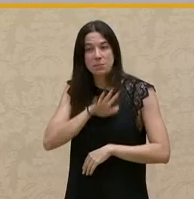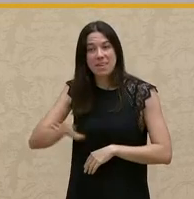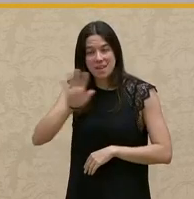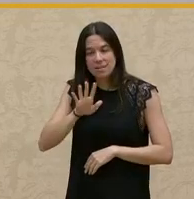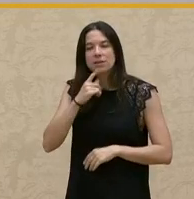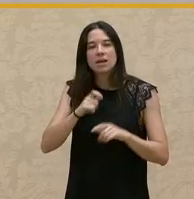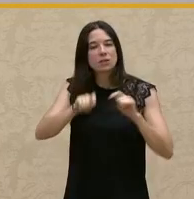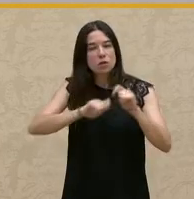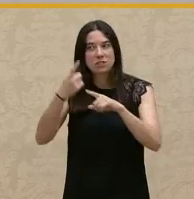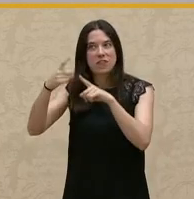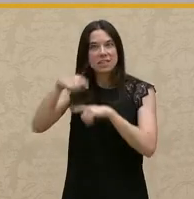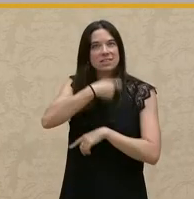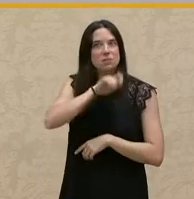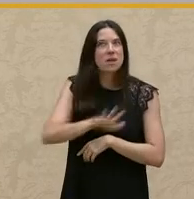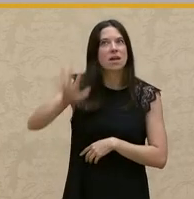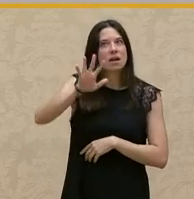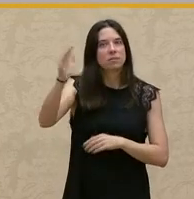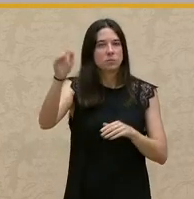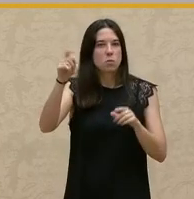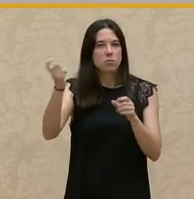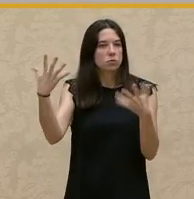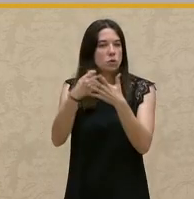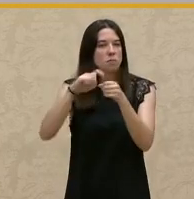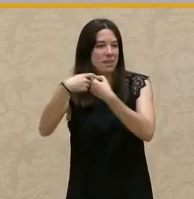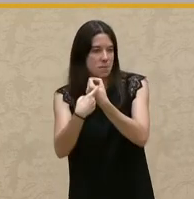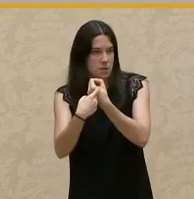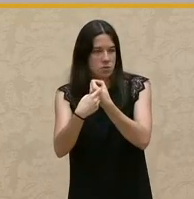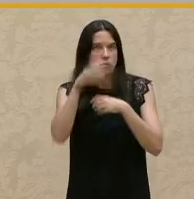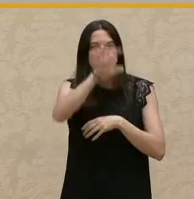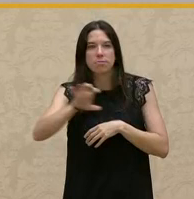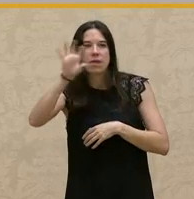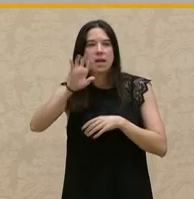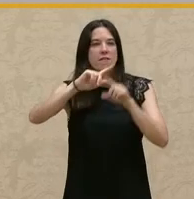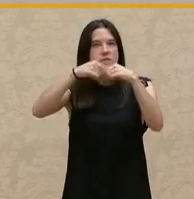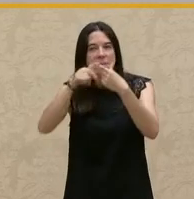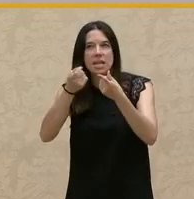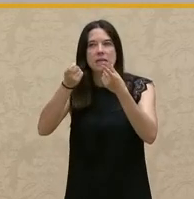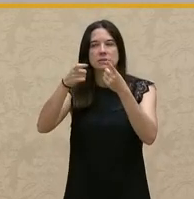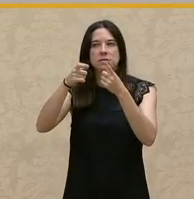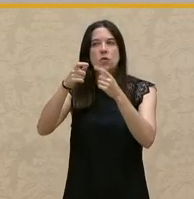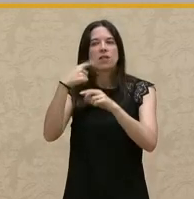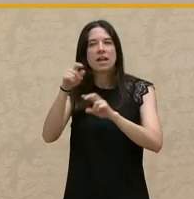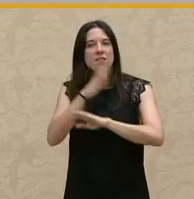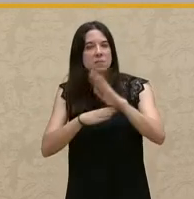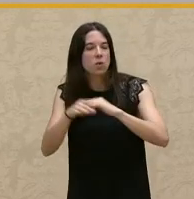el territorio español que reúnen a personas y a familias con patologías visuales.